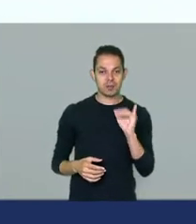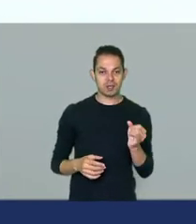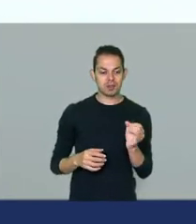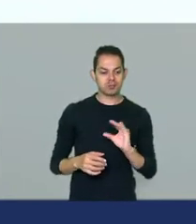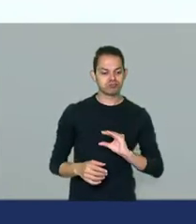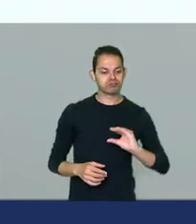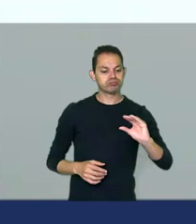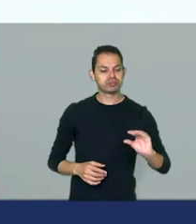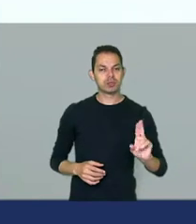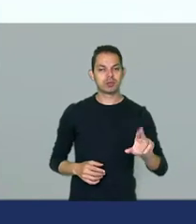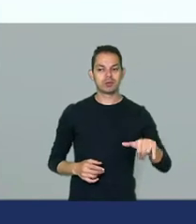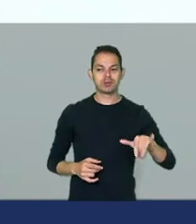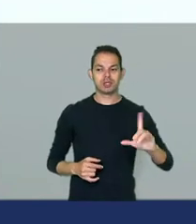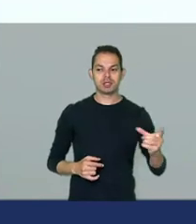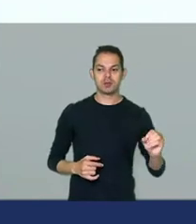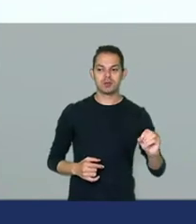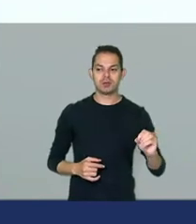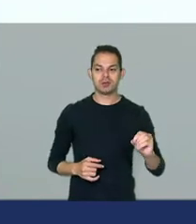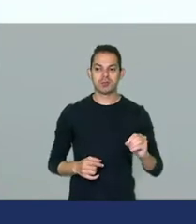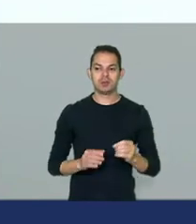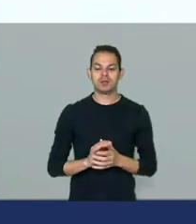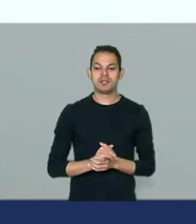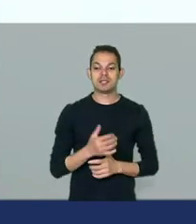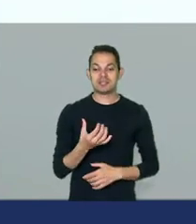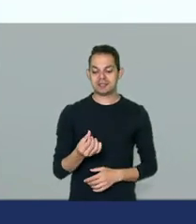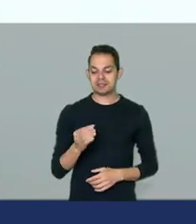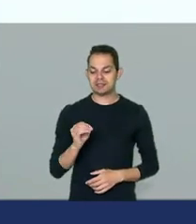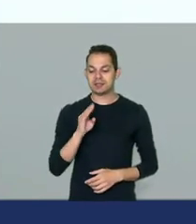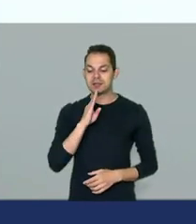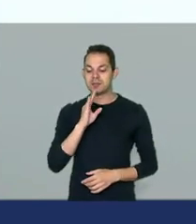CERCA DE 38 BILHÕES VAI PARA UNIÃO, O RESTANTE, MAIS DE 60 BILHÕES, A MAIOR PARTE VAI